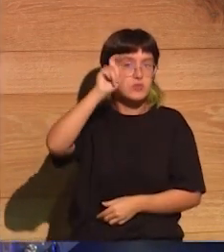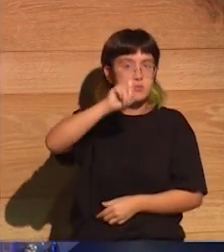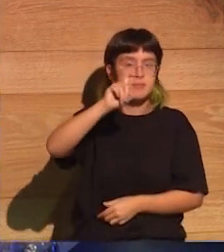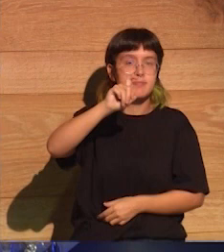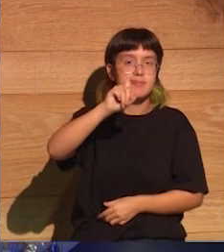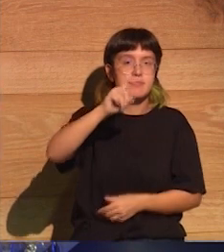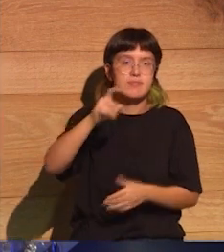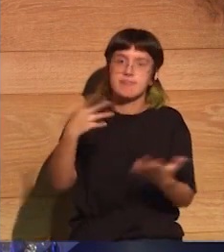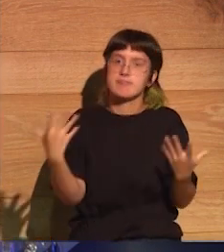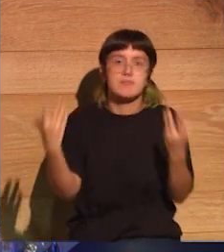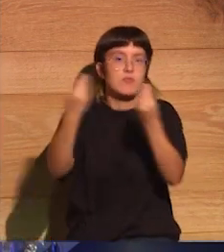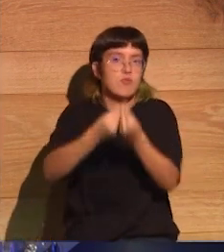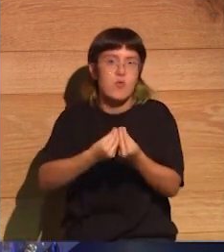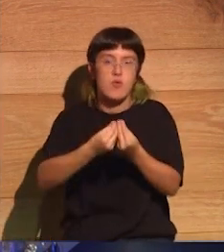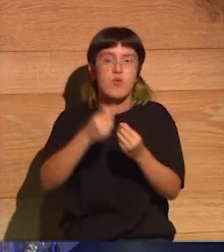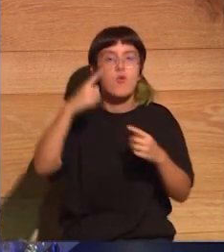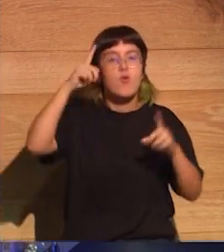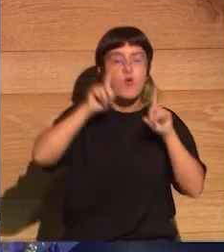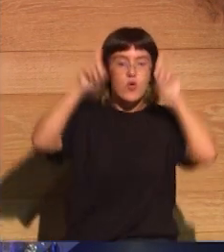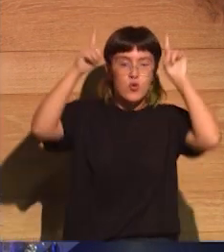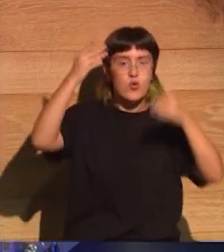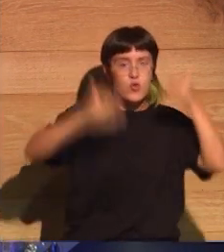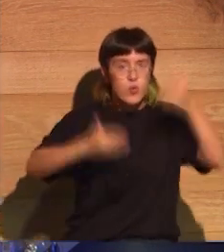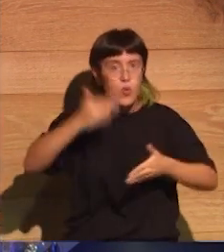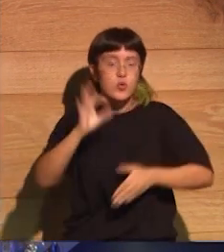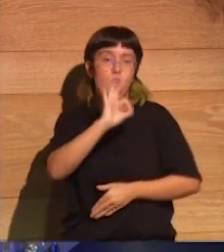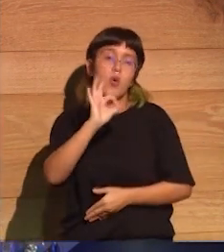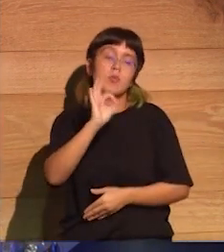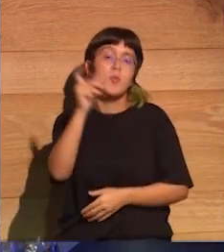robots o por teachers que son virtuales, lo cual va a hacer